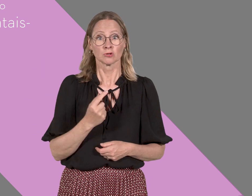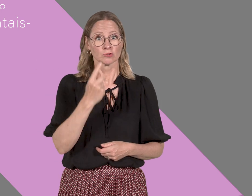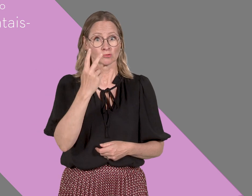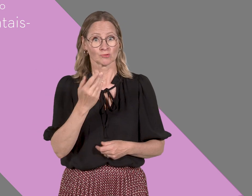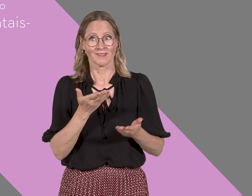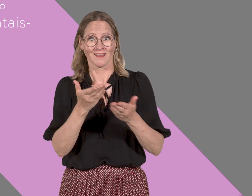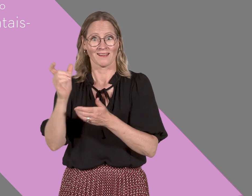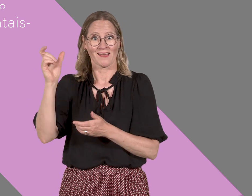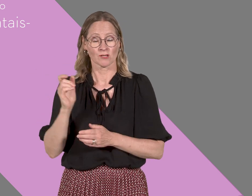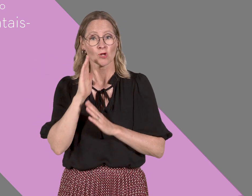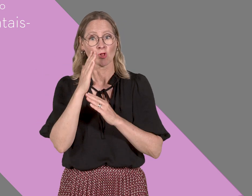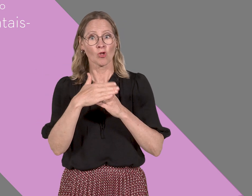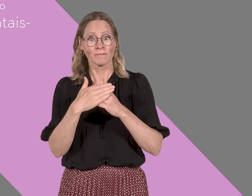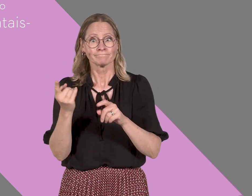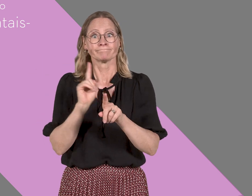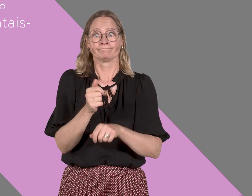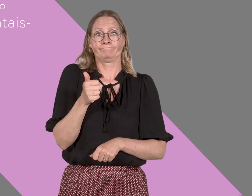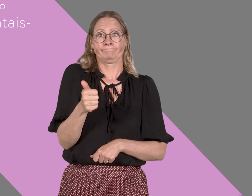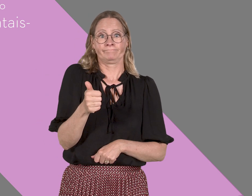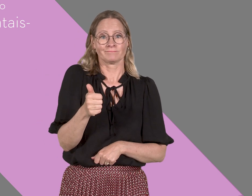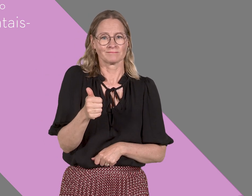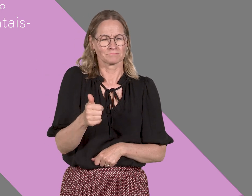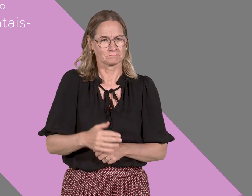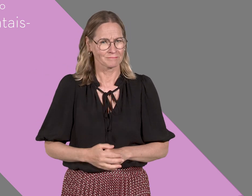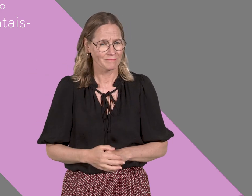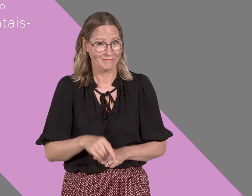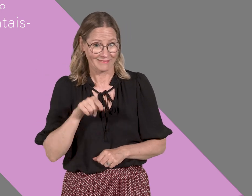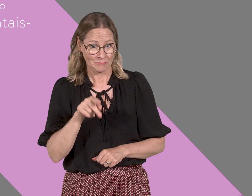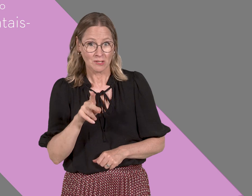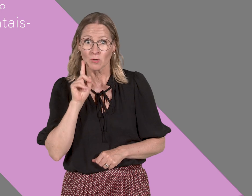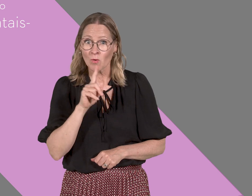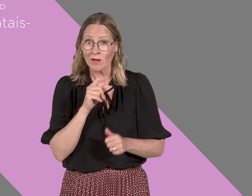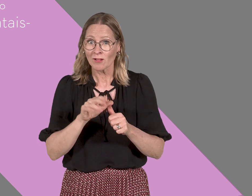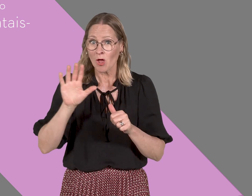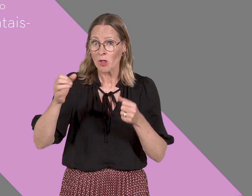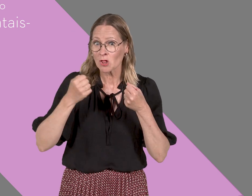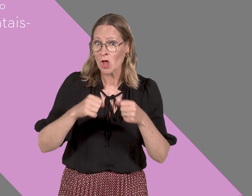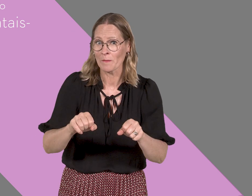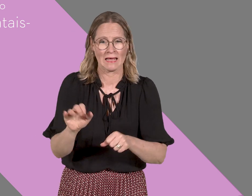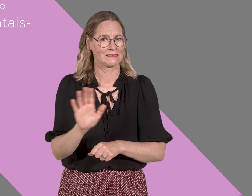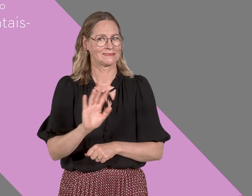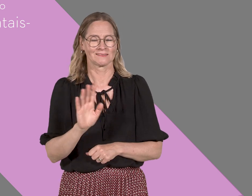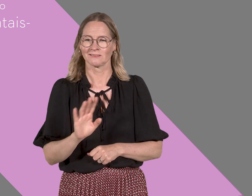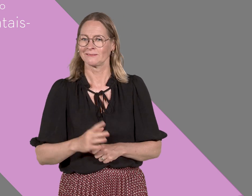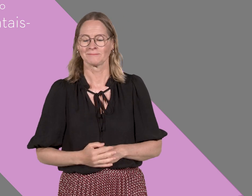Joskus kerääjiä ilmestyy myös kotiovelle. Tämä ei ole Kuurojen Liiton toimintaa.